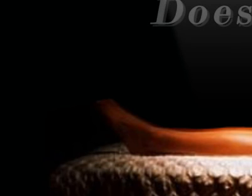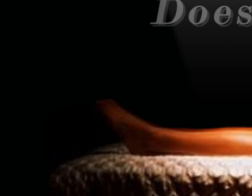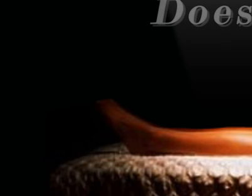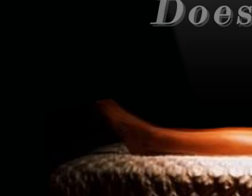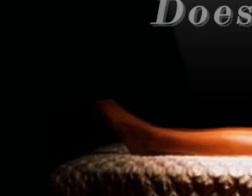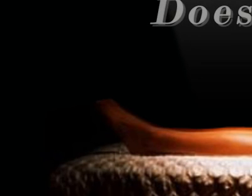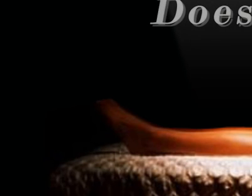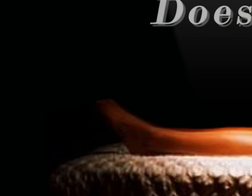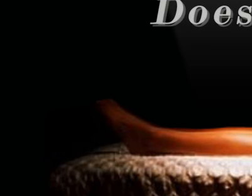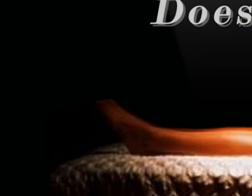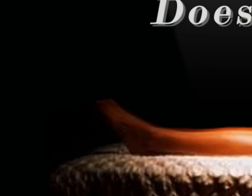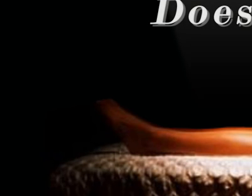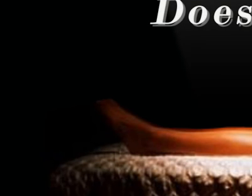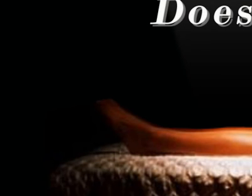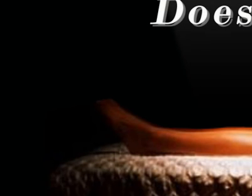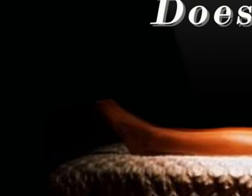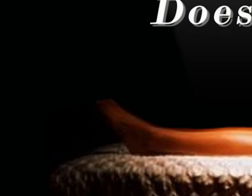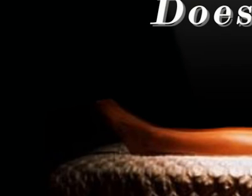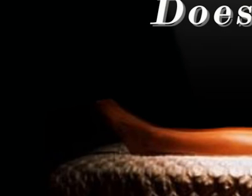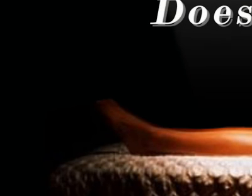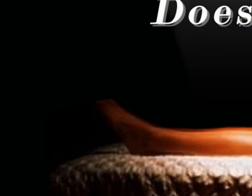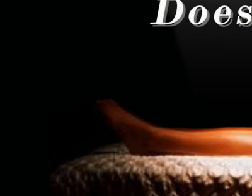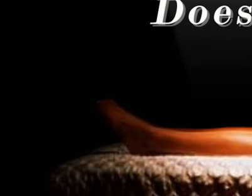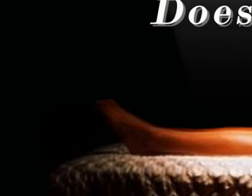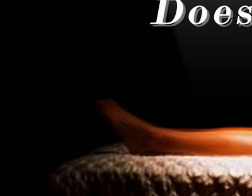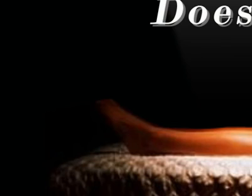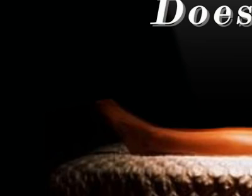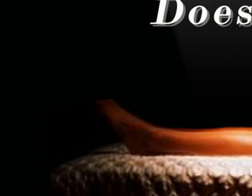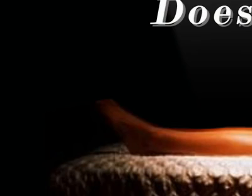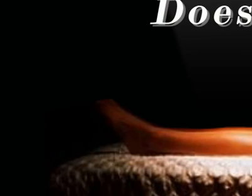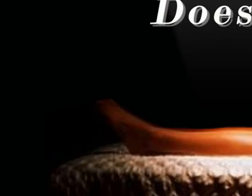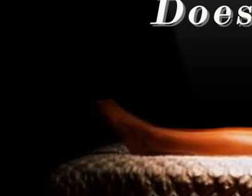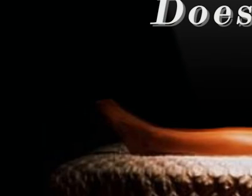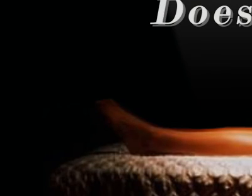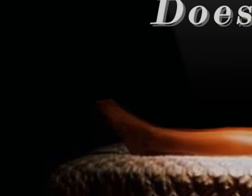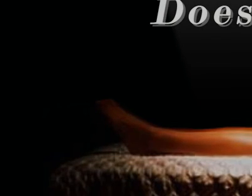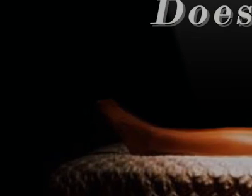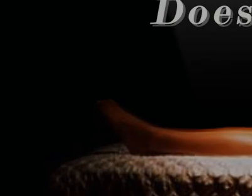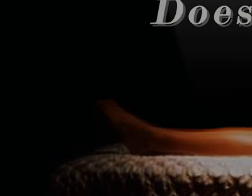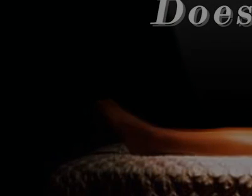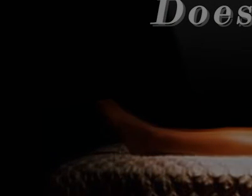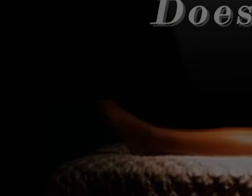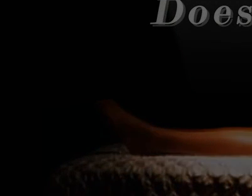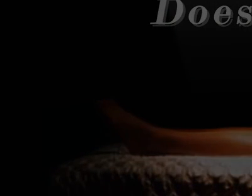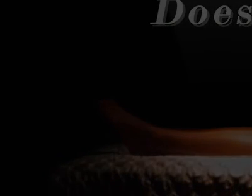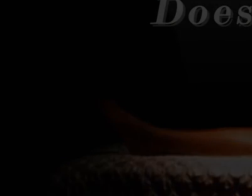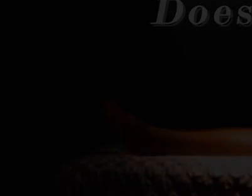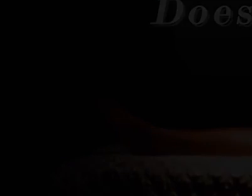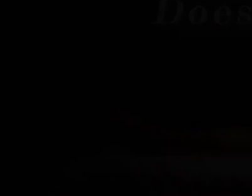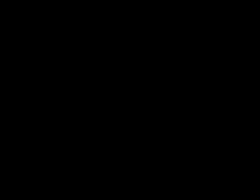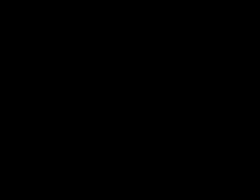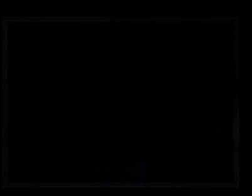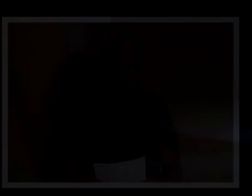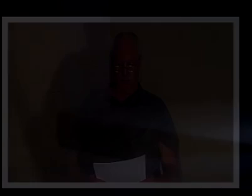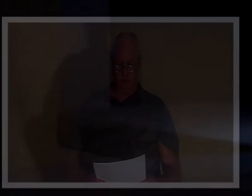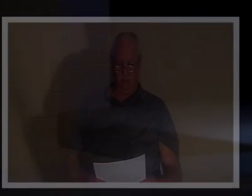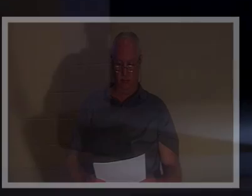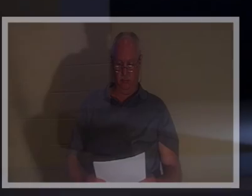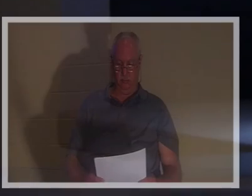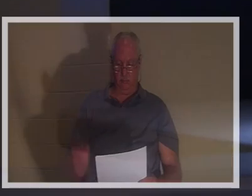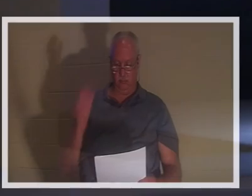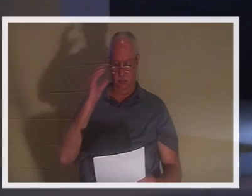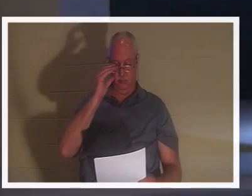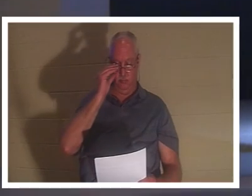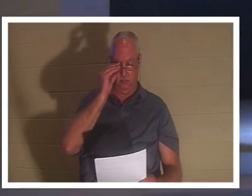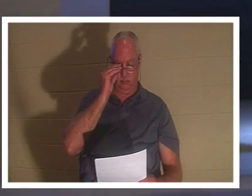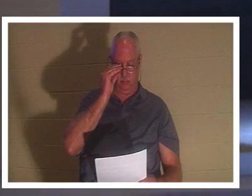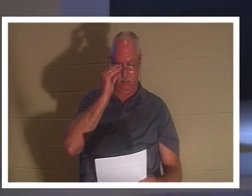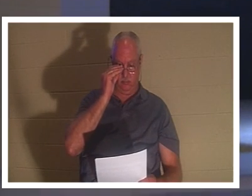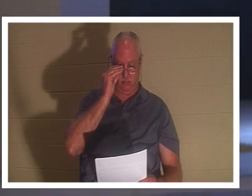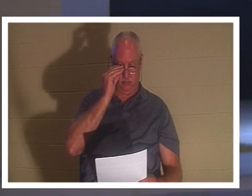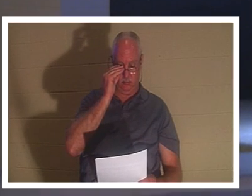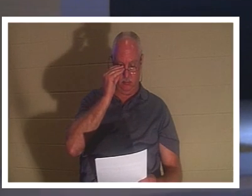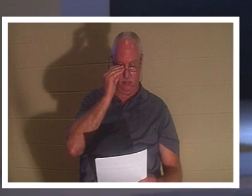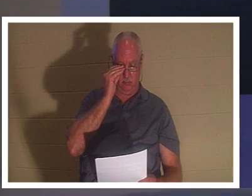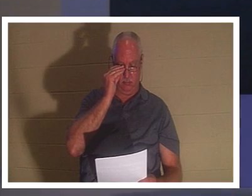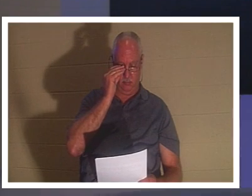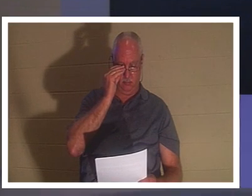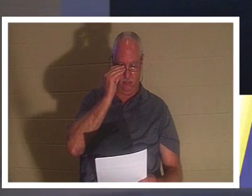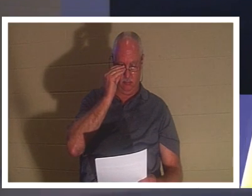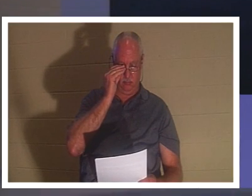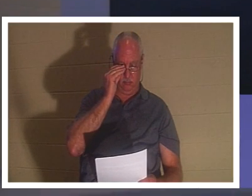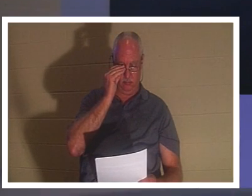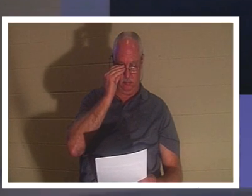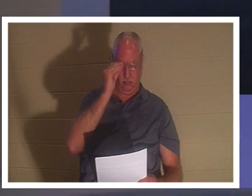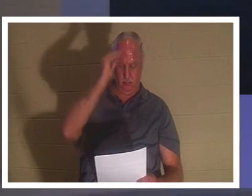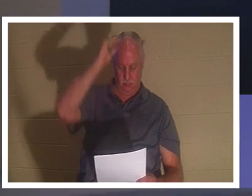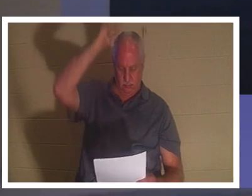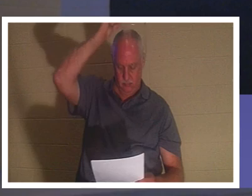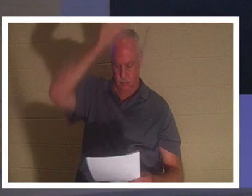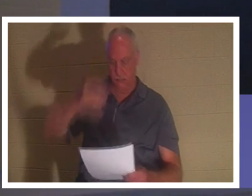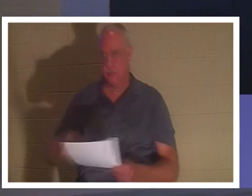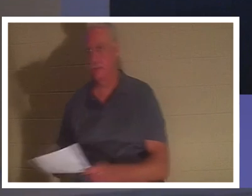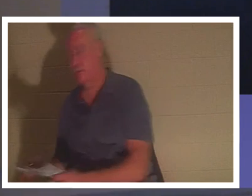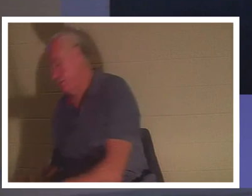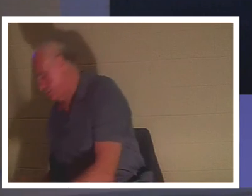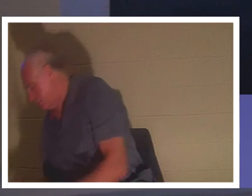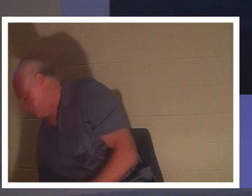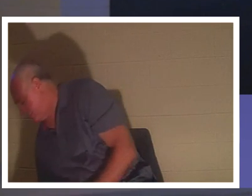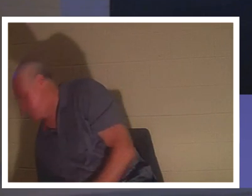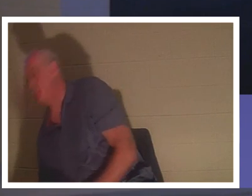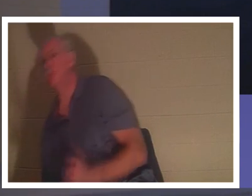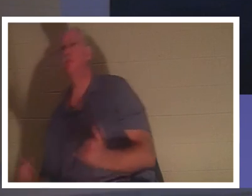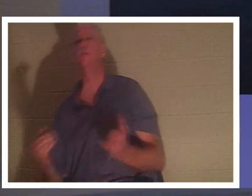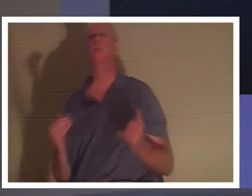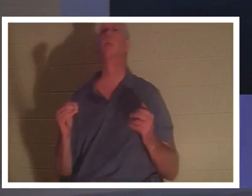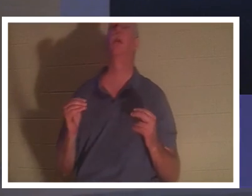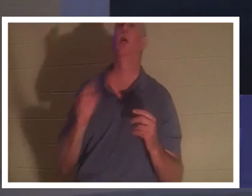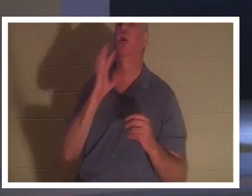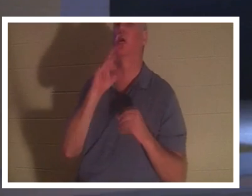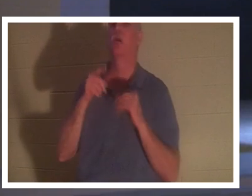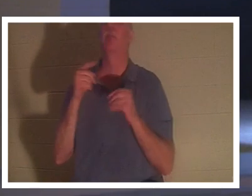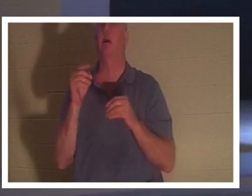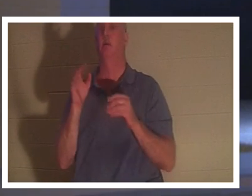我们现在想谈谈“圣经教导灵魂睡眠吗？”这是一个有趣的话题不是吗